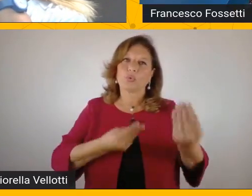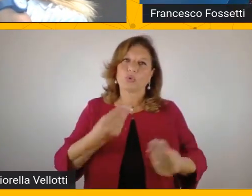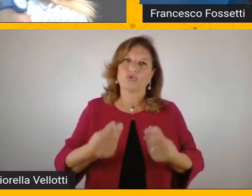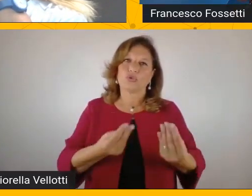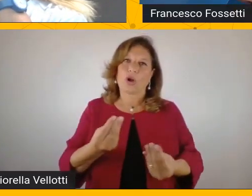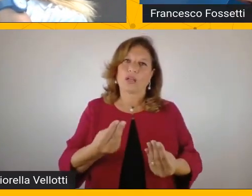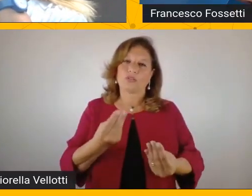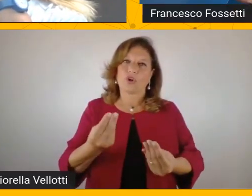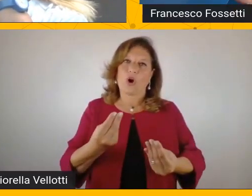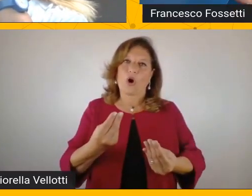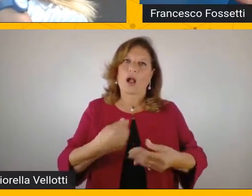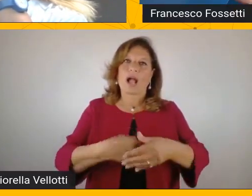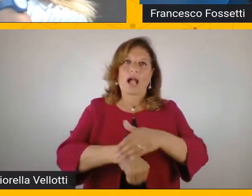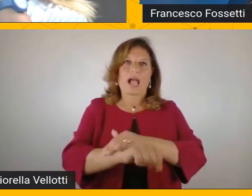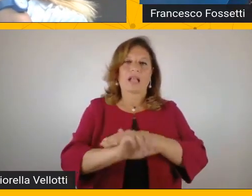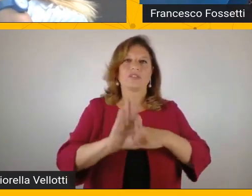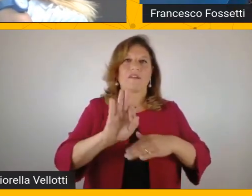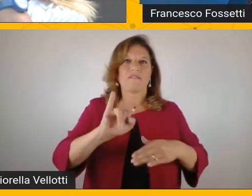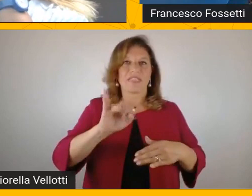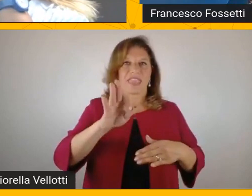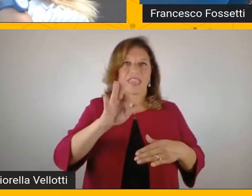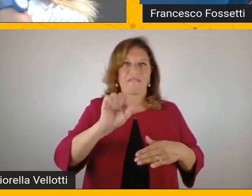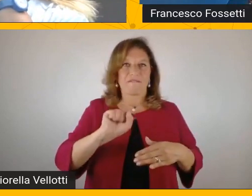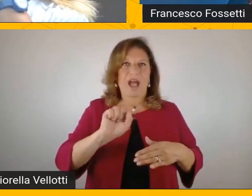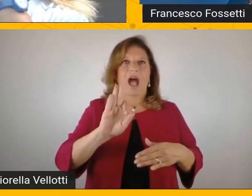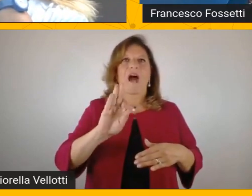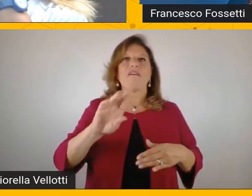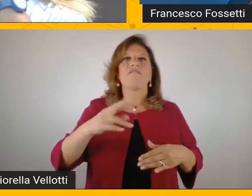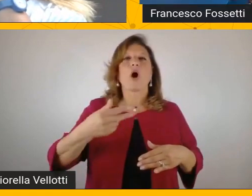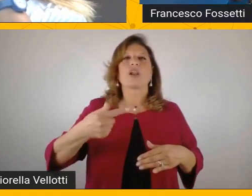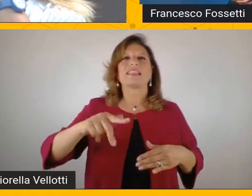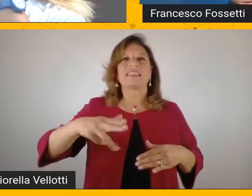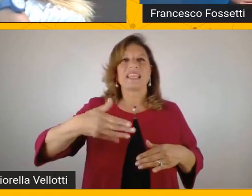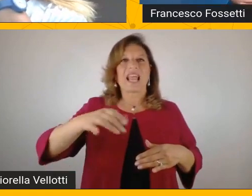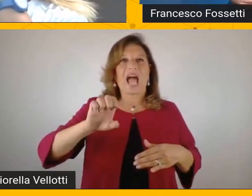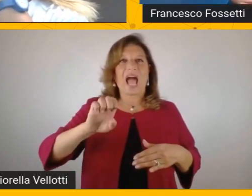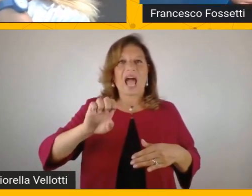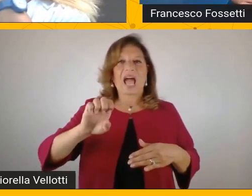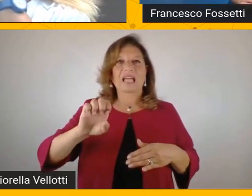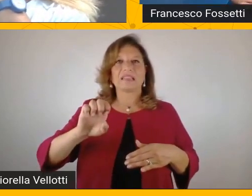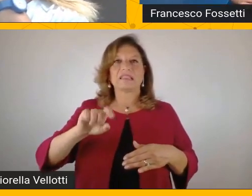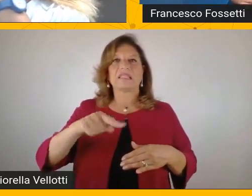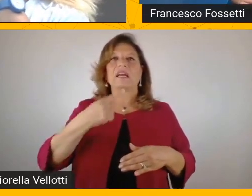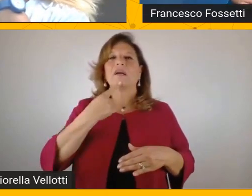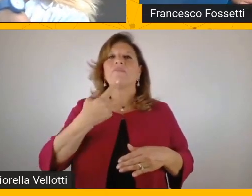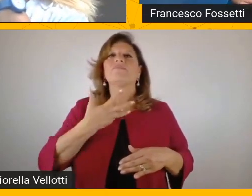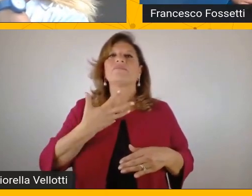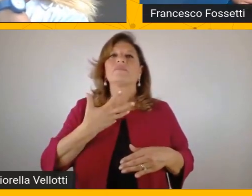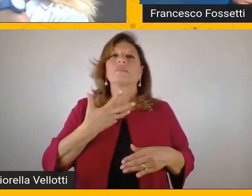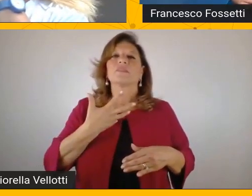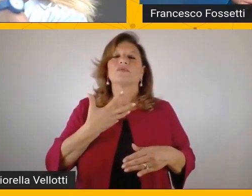giocano FIFA e quelli che giocano a eh Fortnite, quelli che giocano insomma i